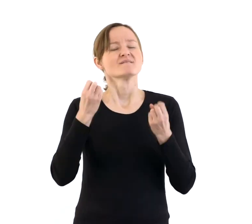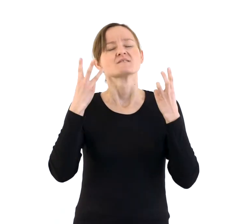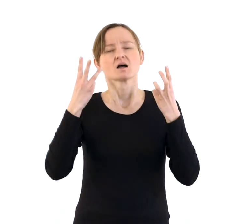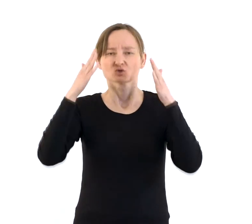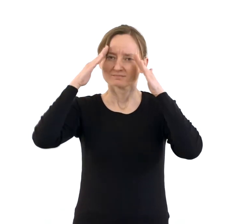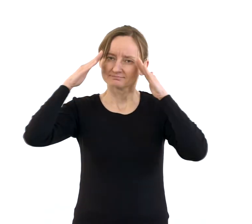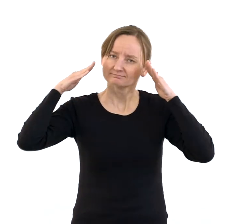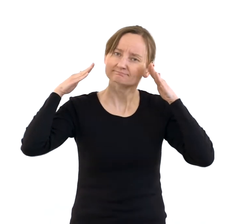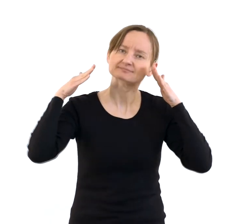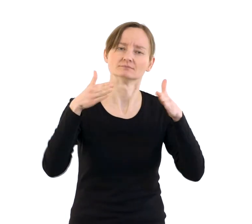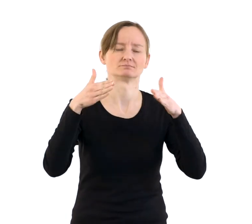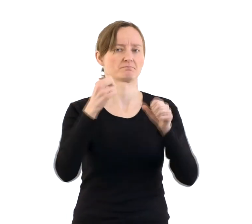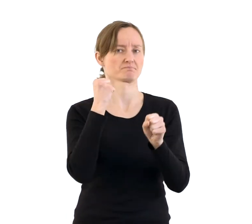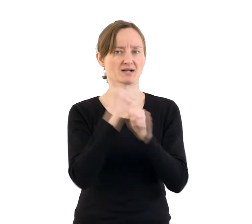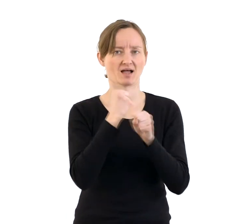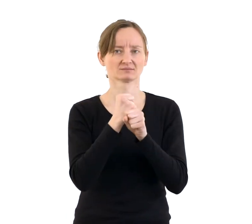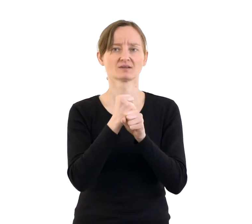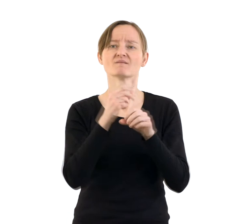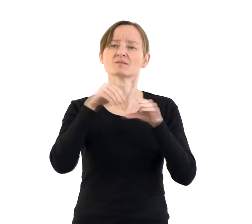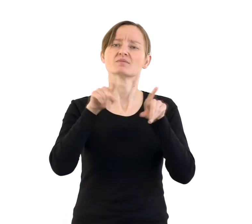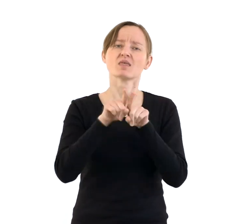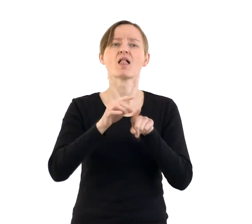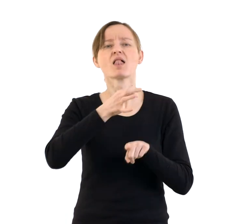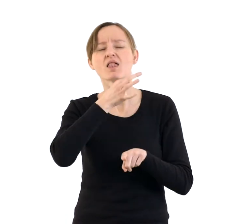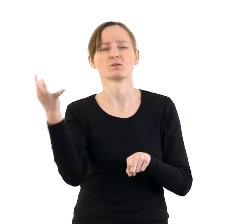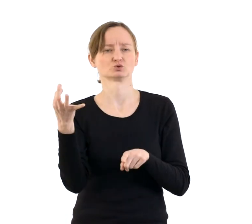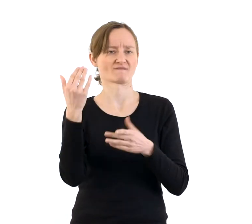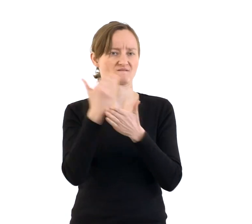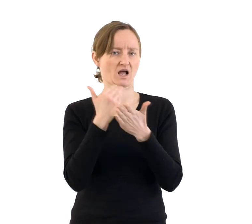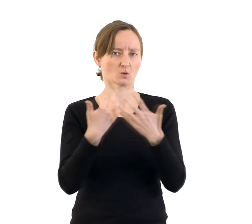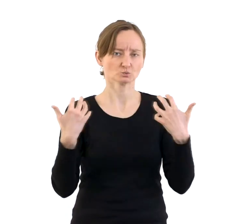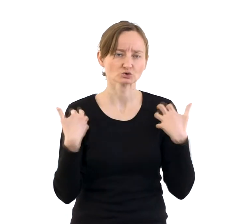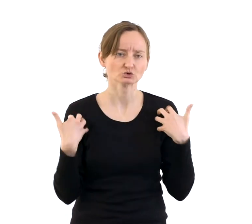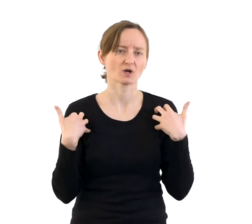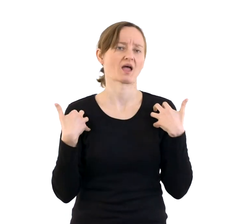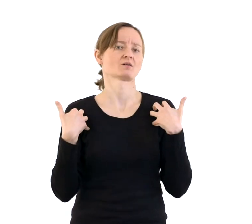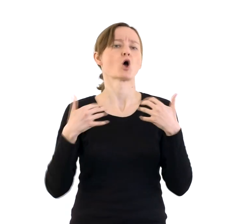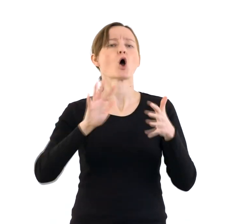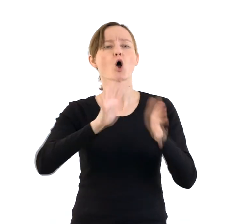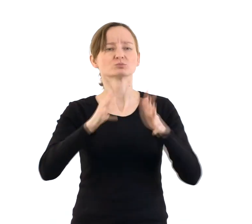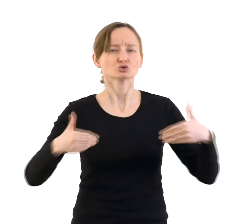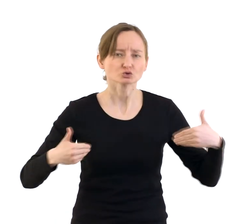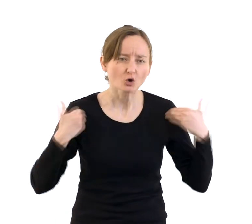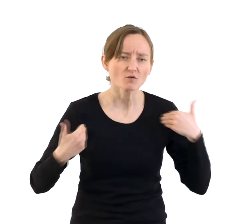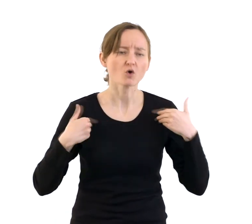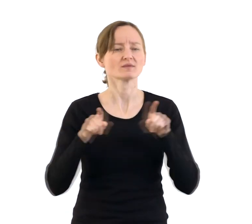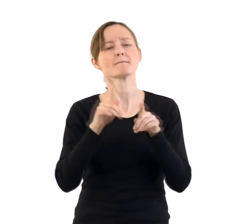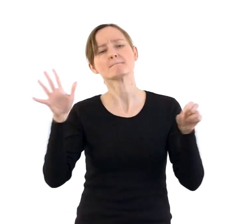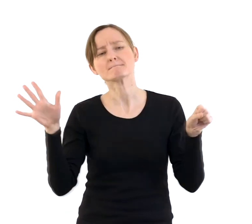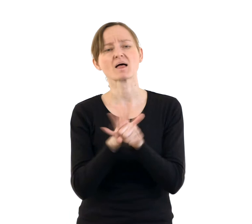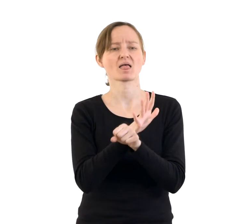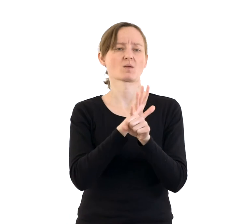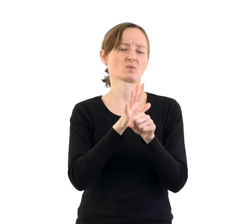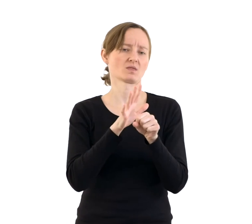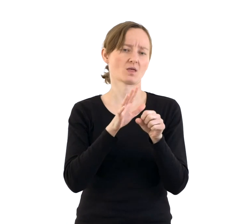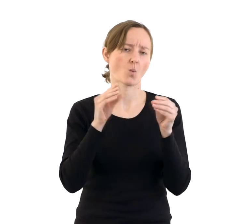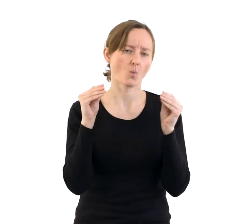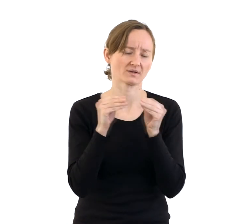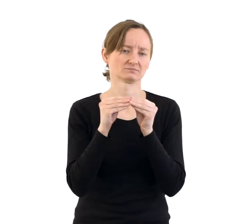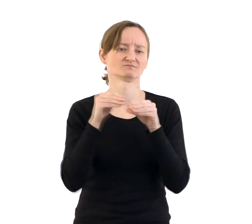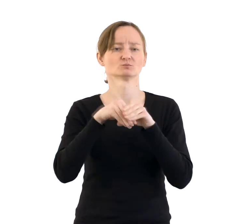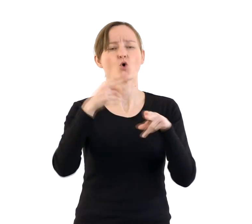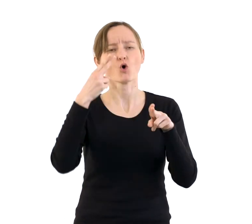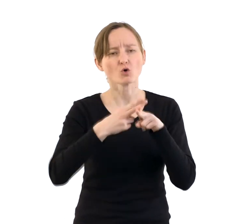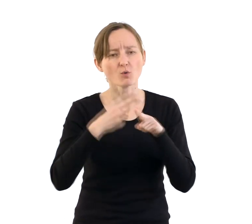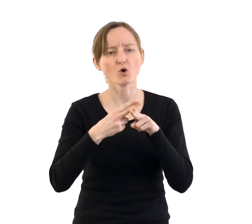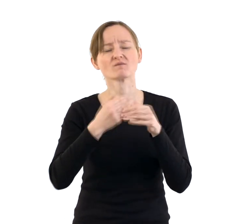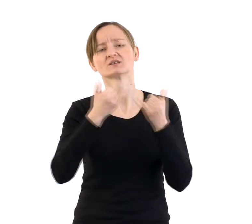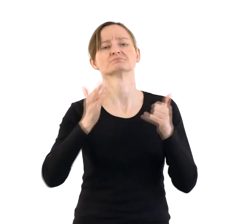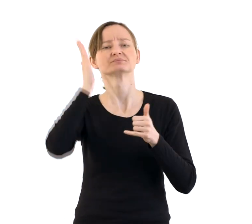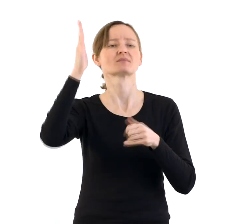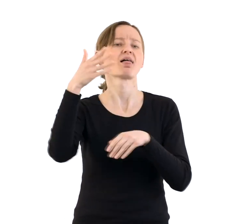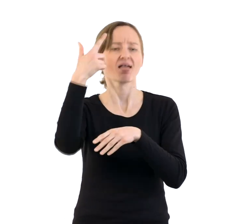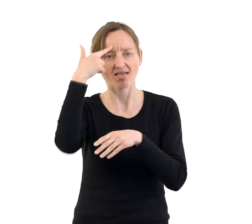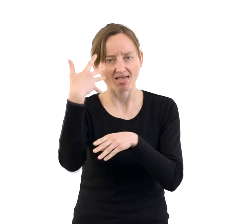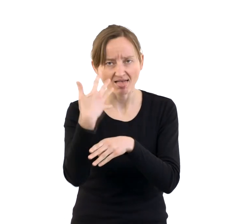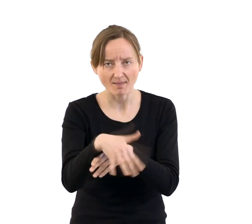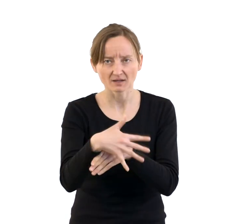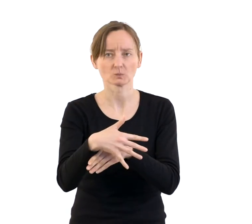Kładą duży nacisk na rehabilitację zawodową w tym lepsze warunki życia, opiekę zdrowotną, pełne ubezpieczenie (chorobowe składka emerytalna).